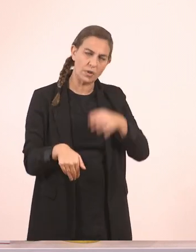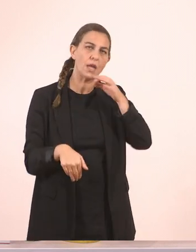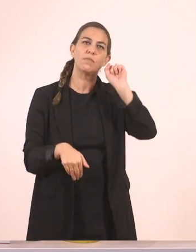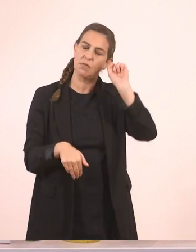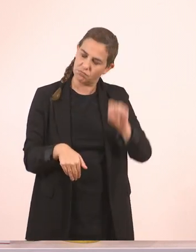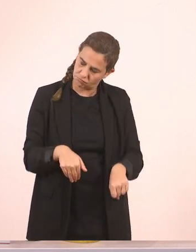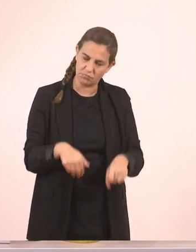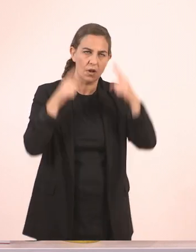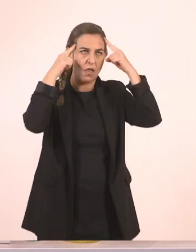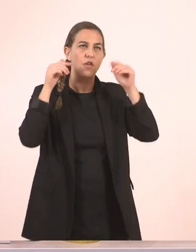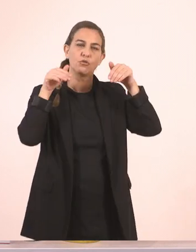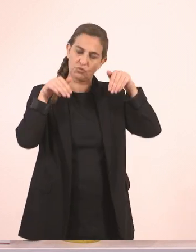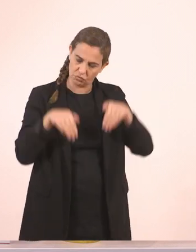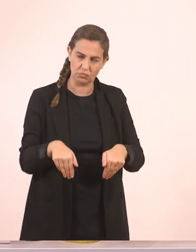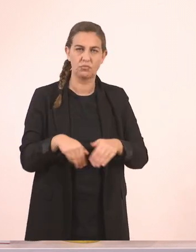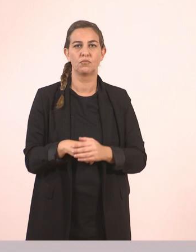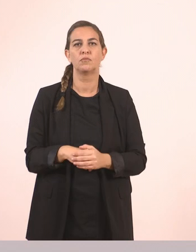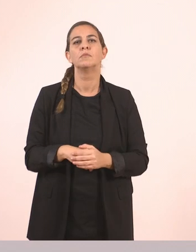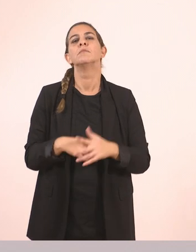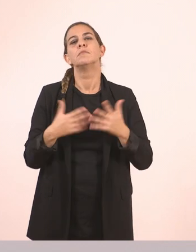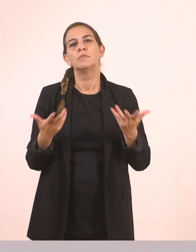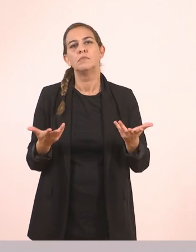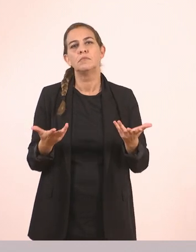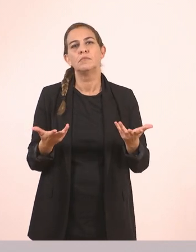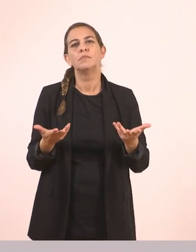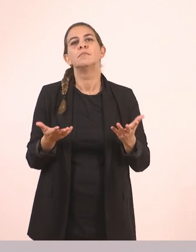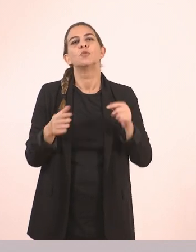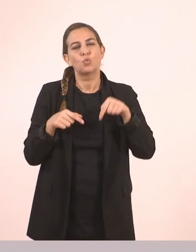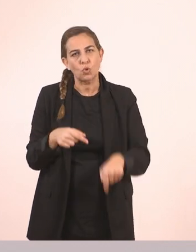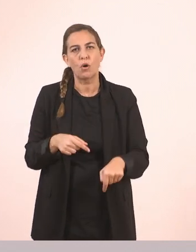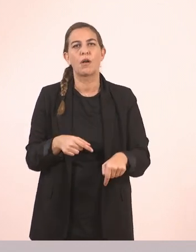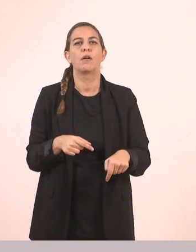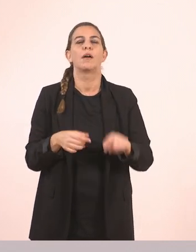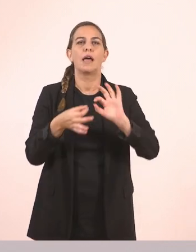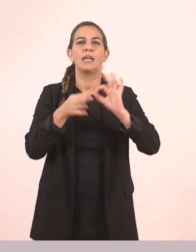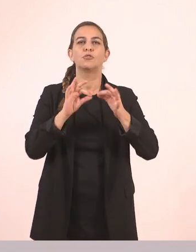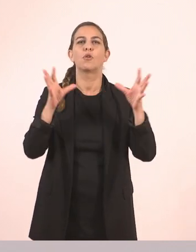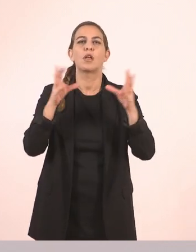και έτσι λοιπόν πάμε να μιλήσουμε για την ιστορία των Χριστουγέννων.